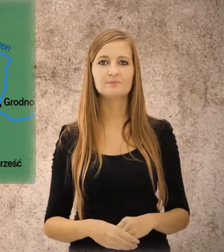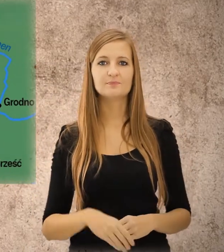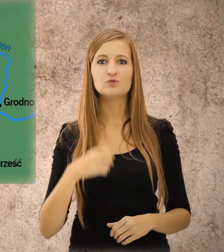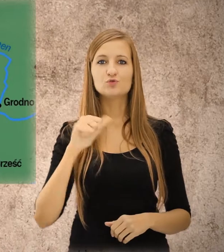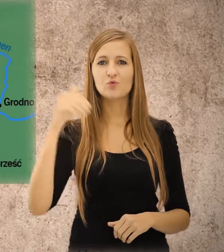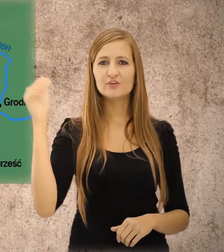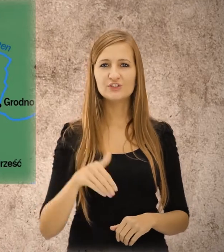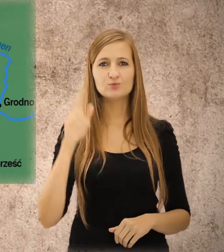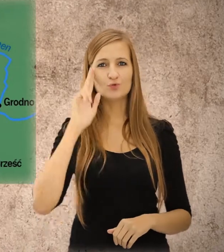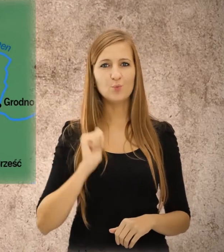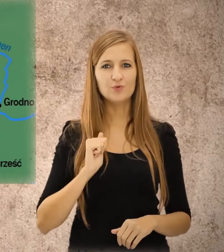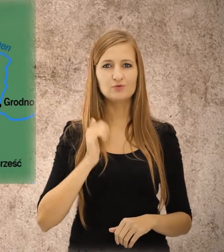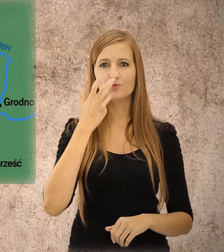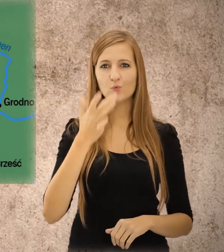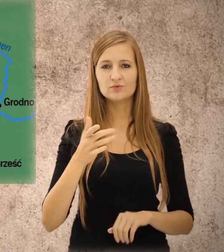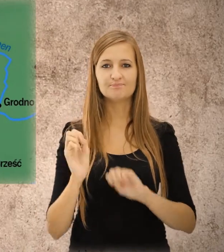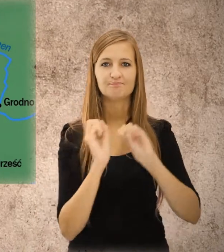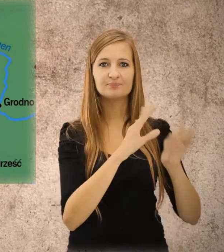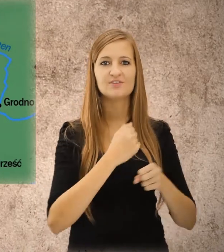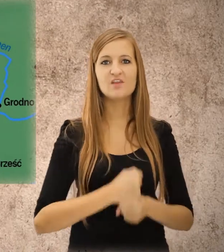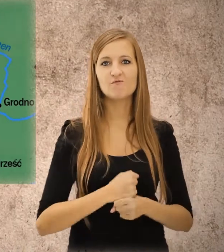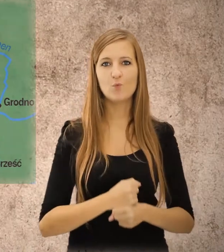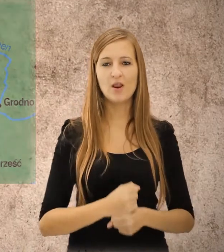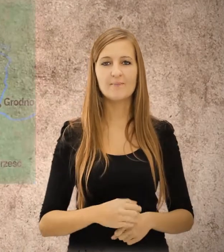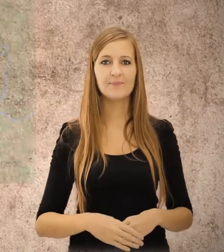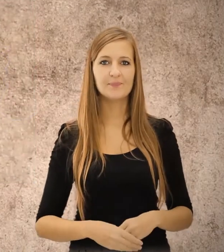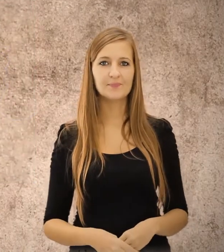100 tys. żołnierzy rosyjskich dostało się do niewoli.